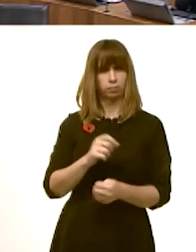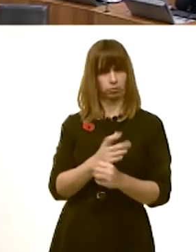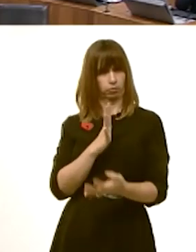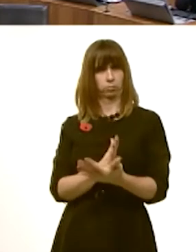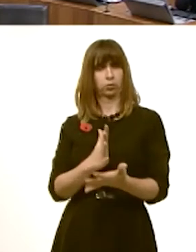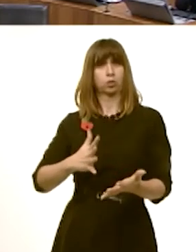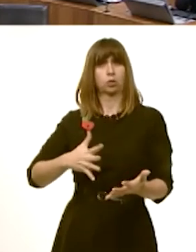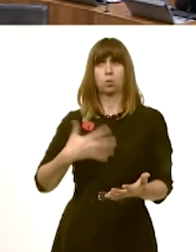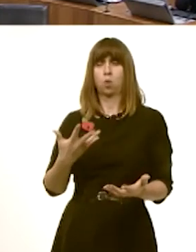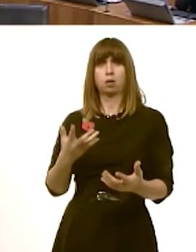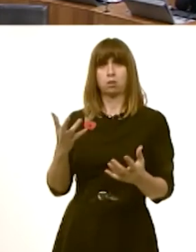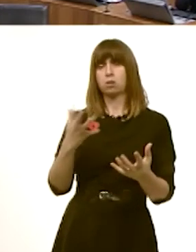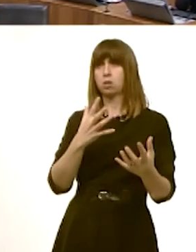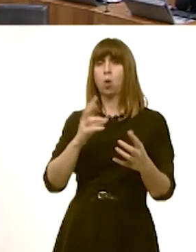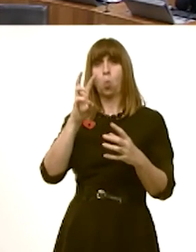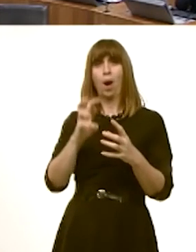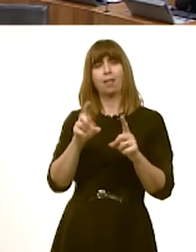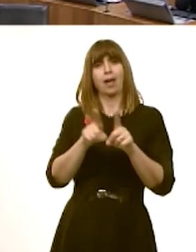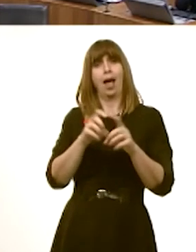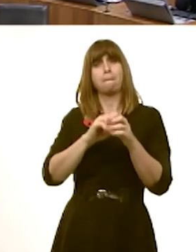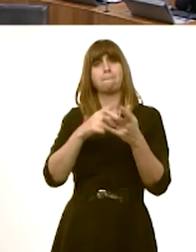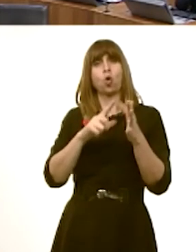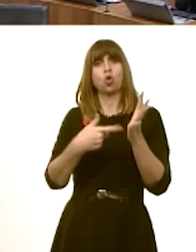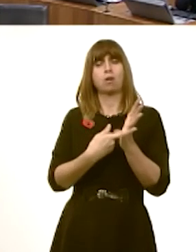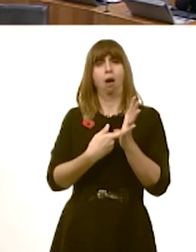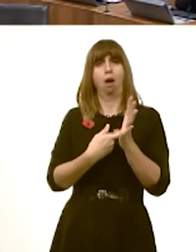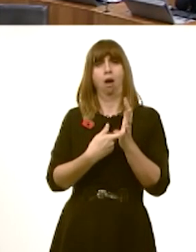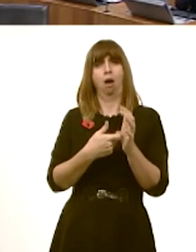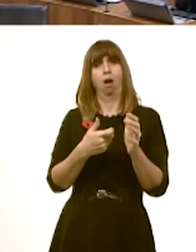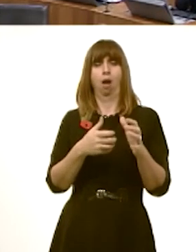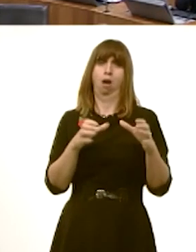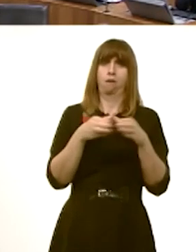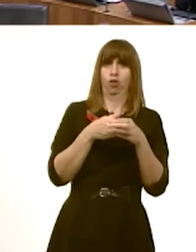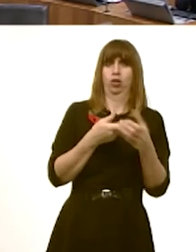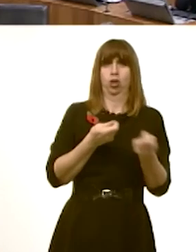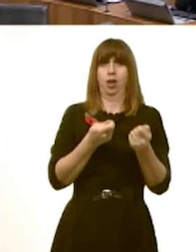Carwyn Jones: Wel, maeín iawn, mae ffigurau gyda ni ar hyn o bryd syín dangos bod Cymru